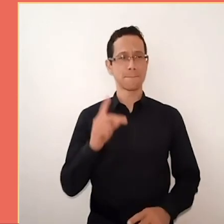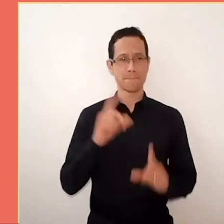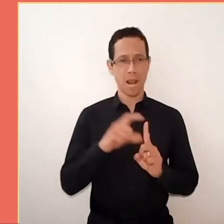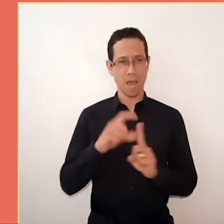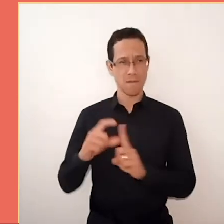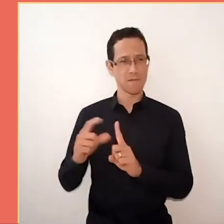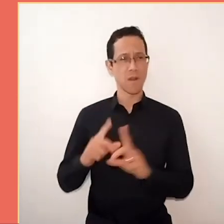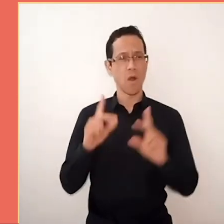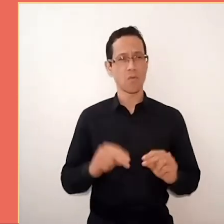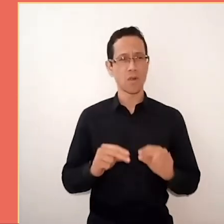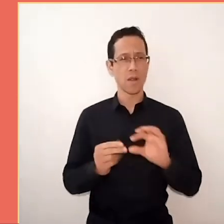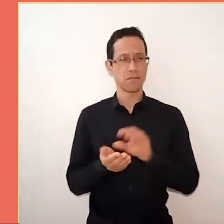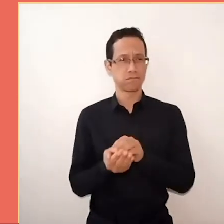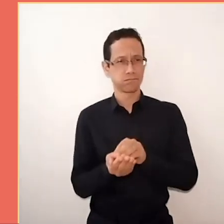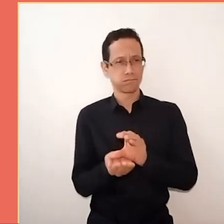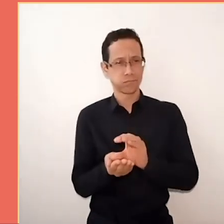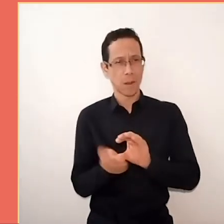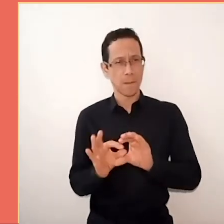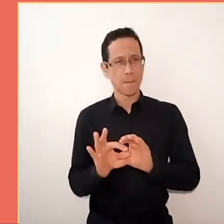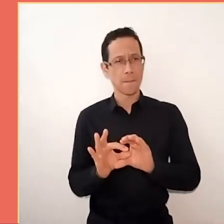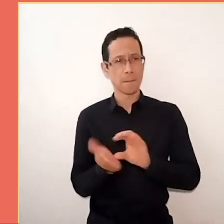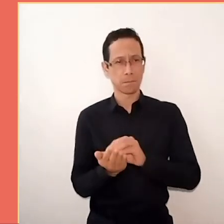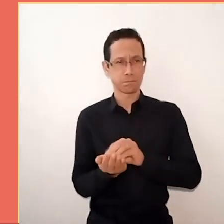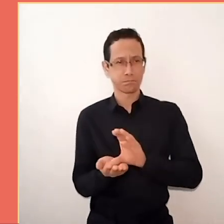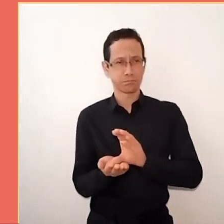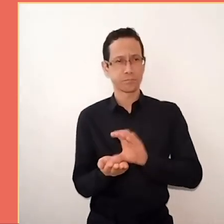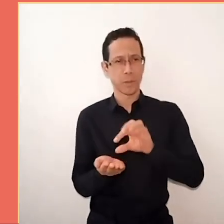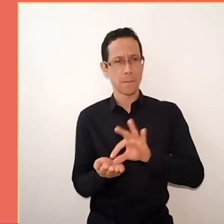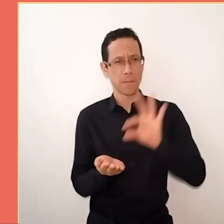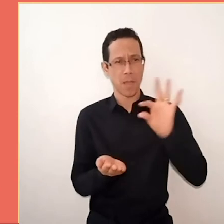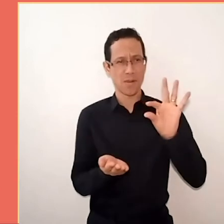Agradeço a participação, agradeço o convite.